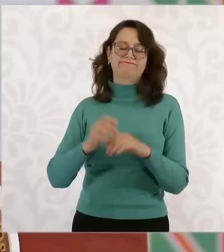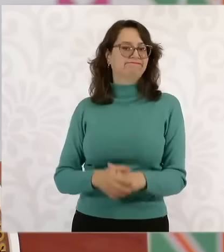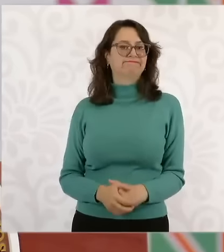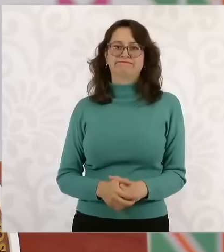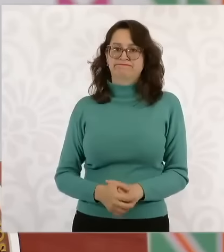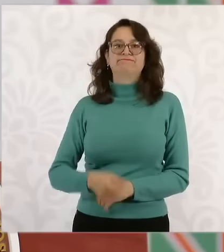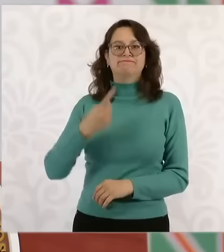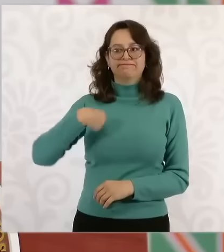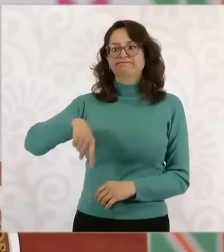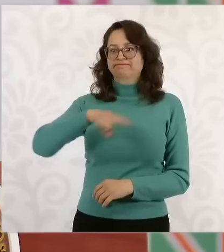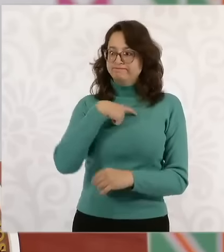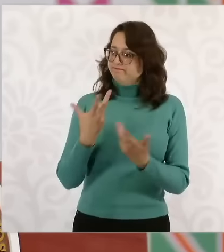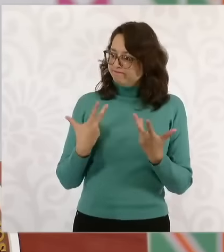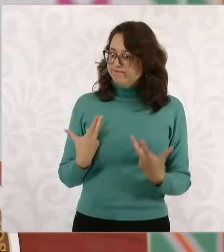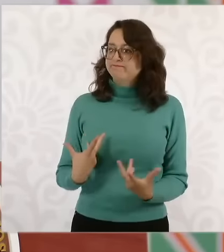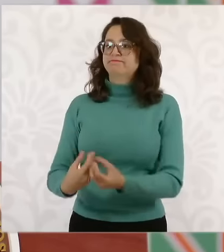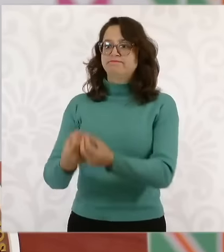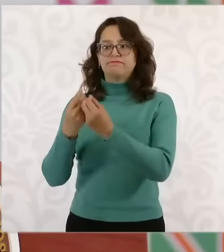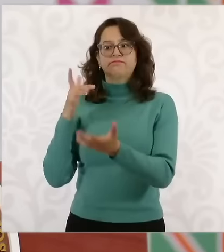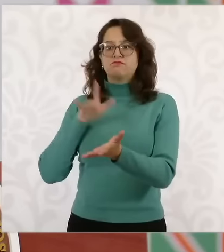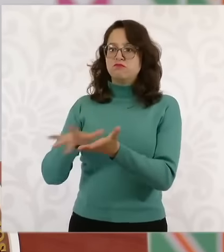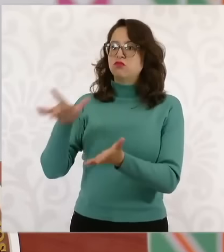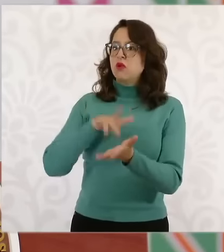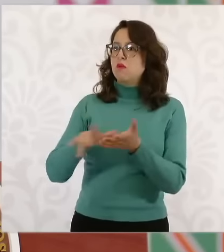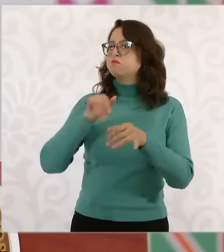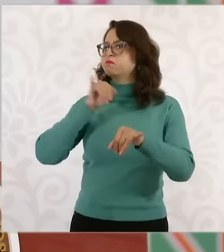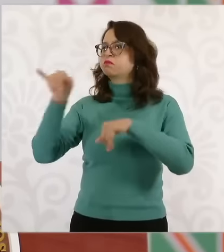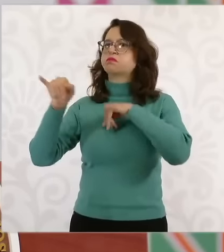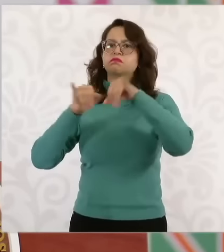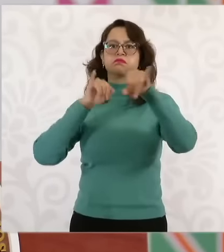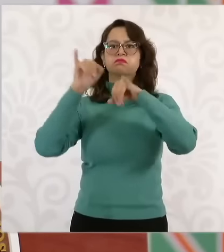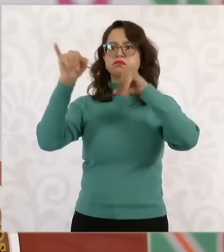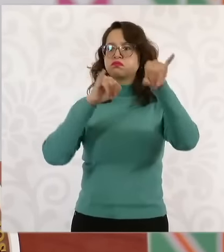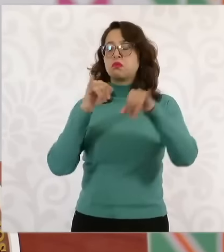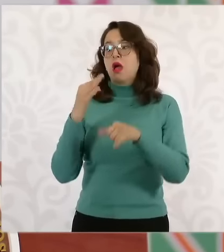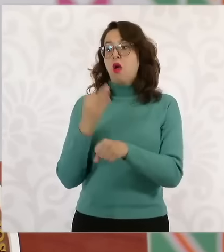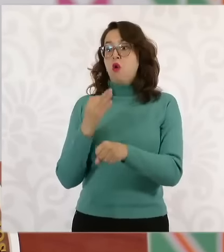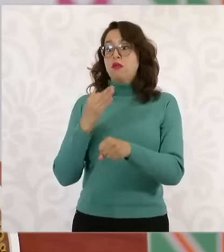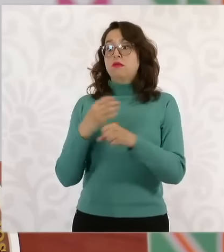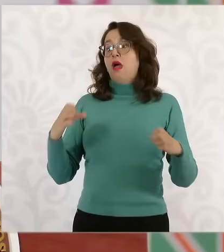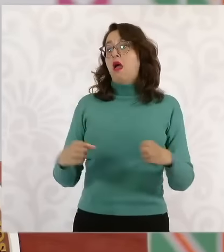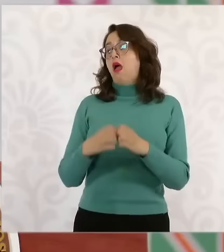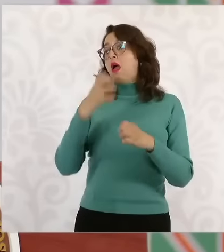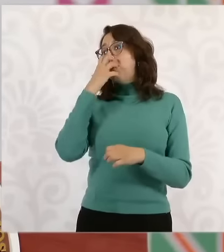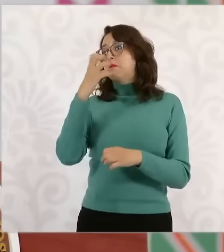último hasta la última localidad, no solo con el apoyo emergente, sino con la reconstrucción.